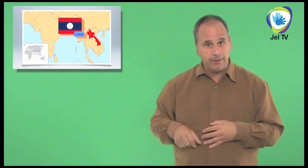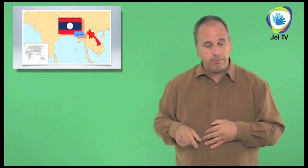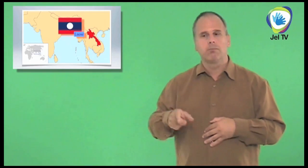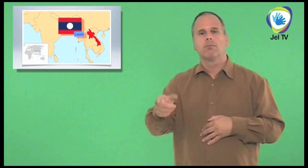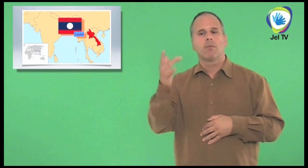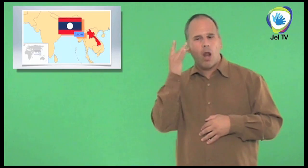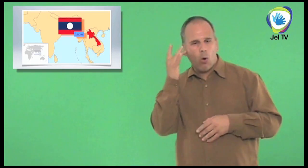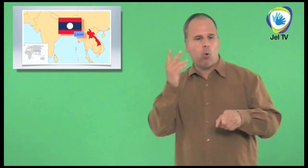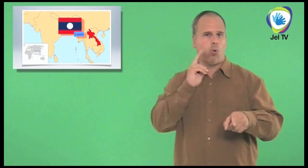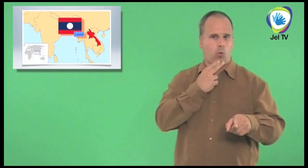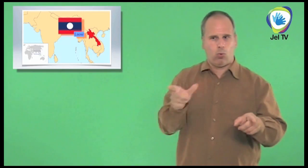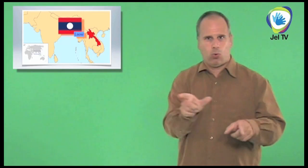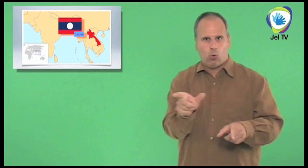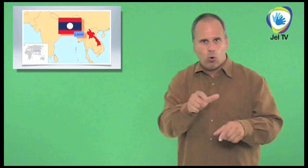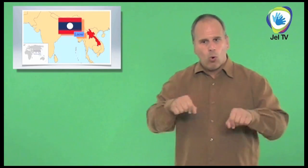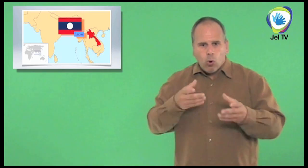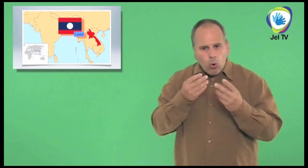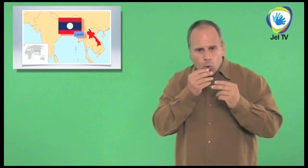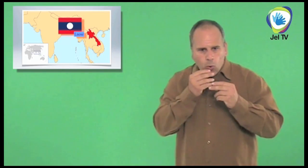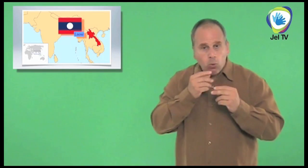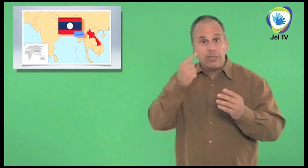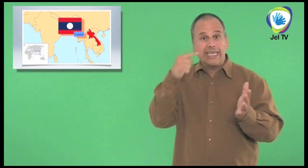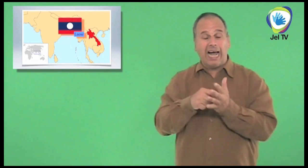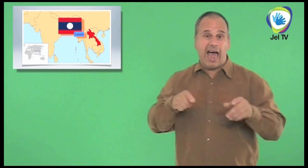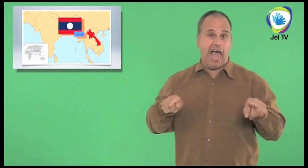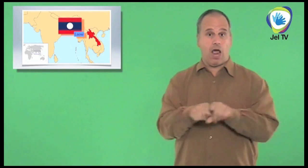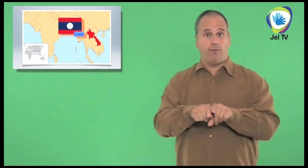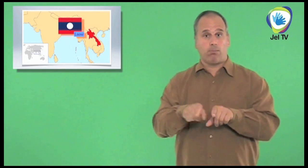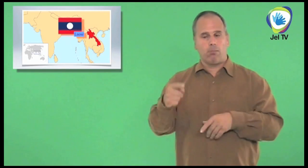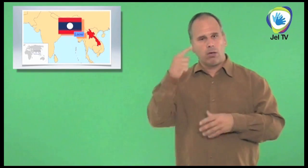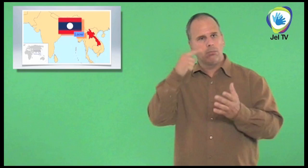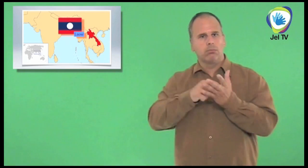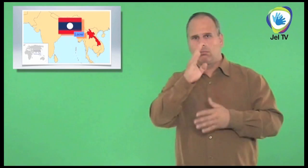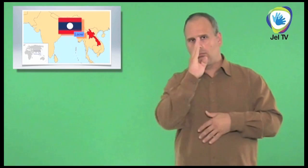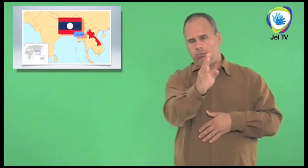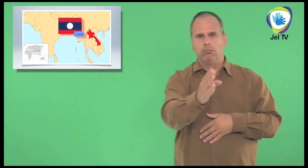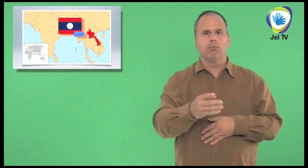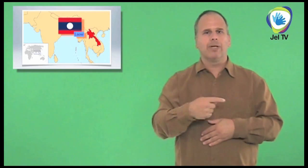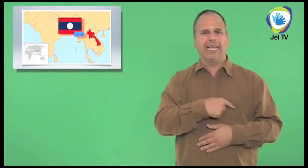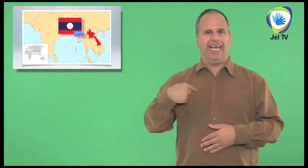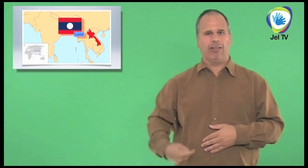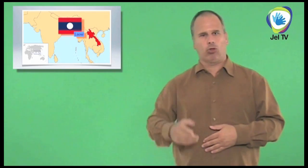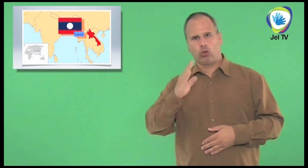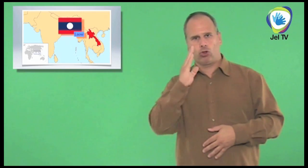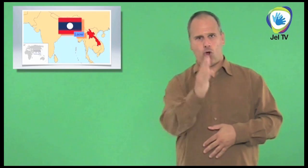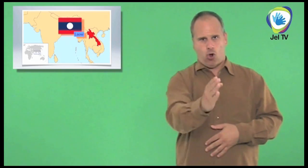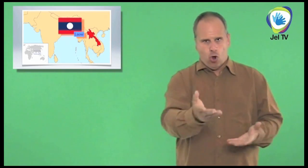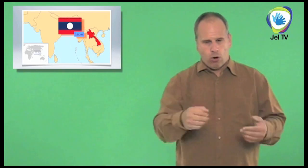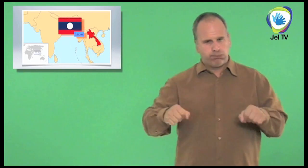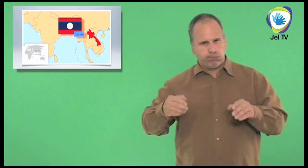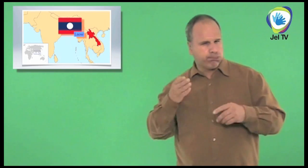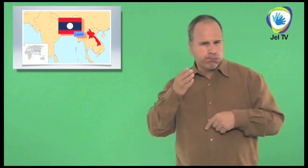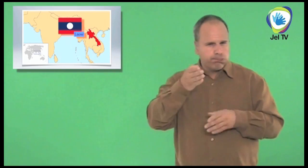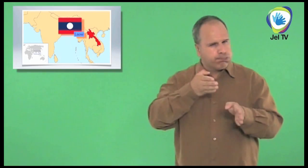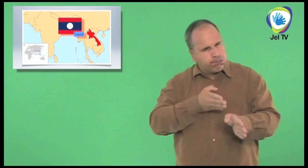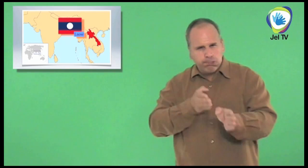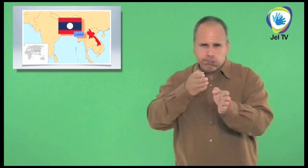A halló és a siket motoros célja egyforma: motorral eljutni Kínába.